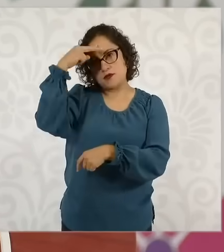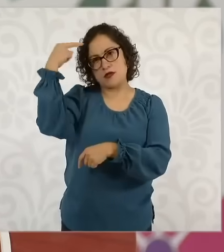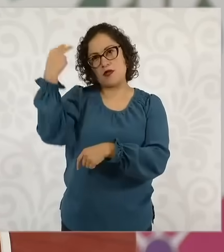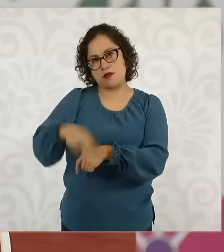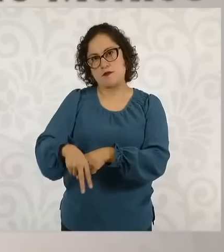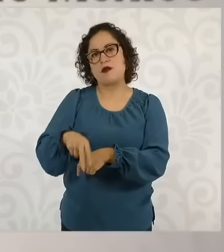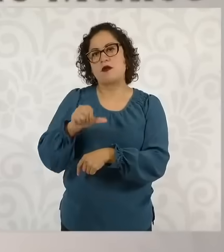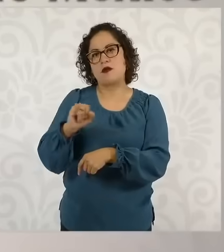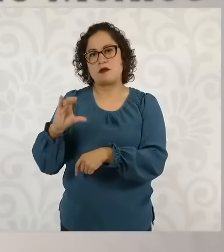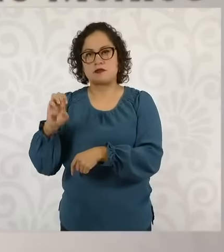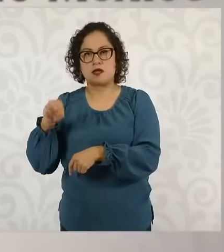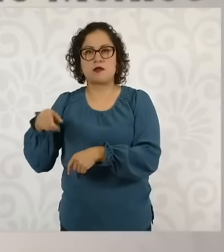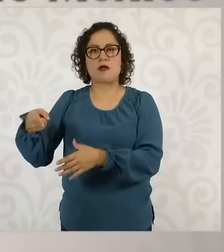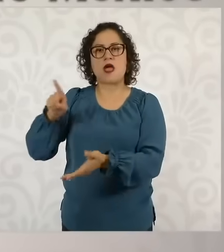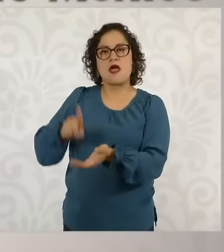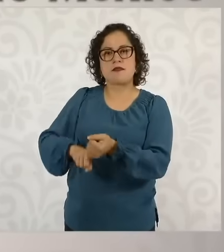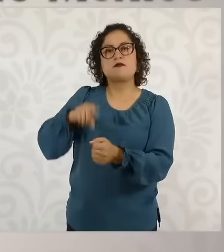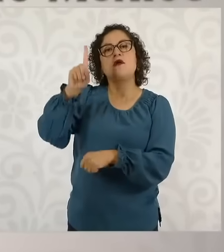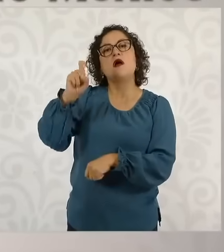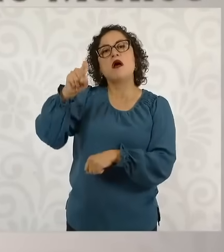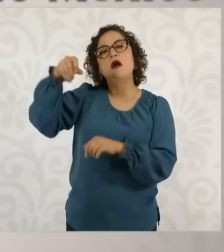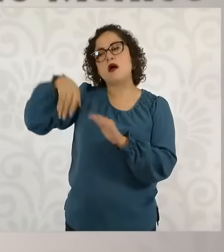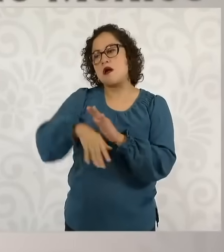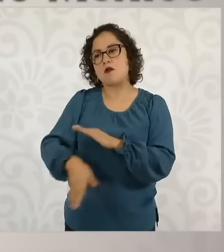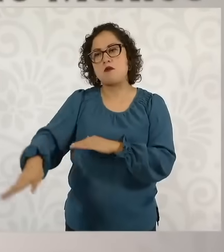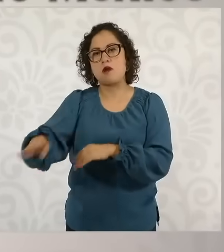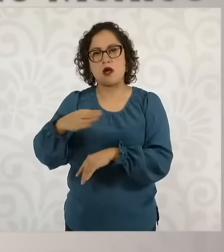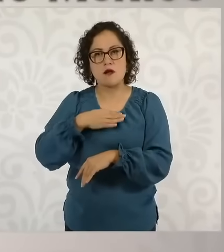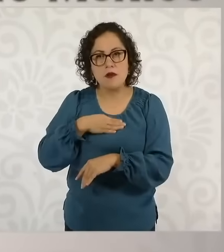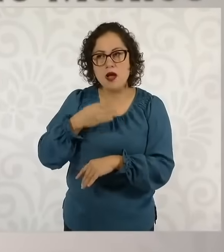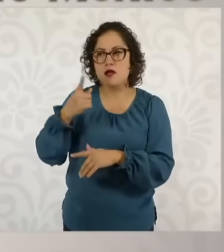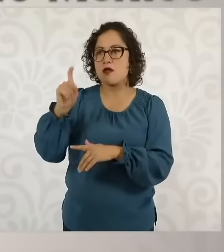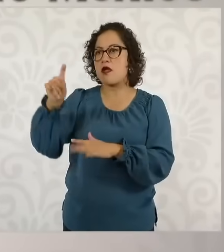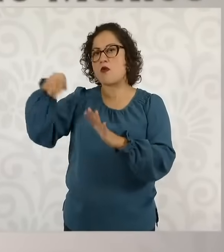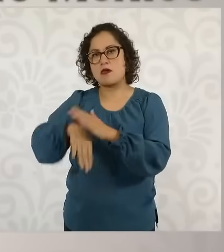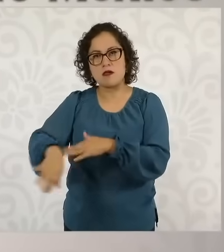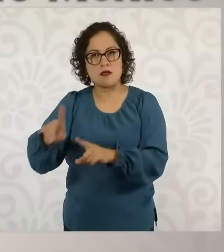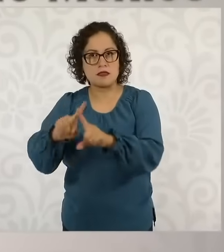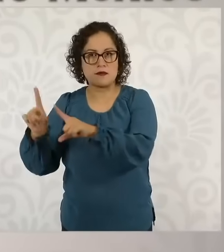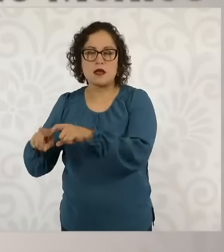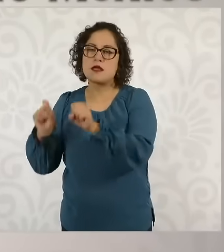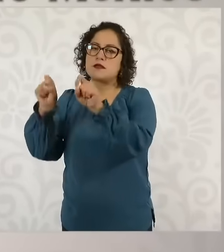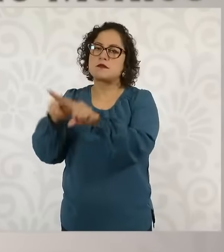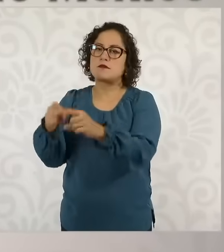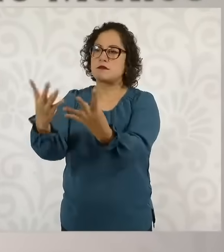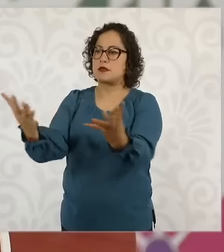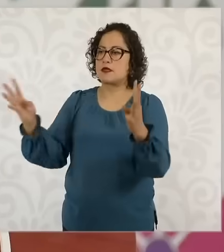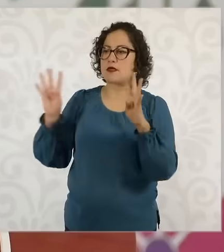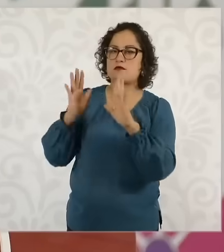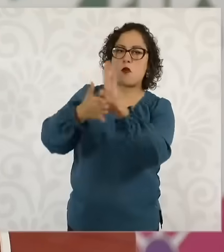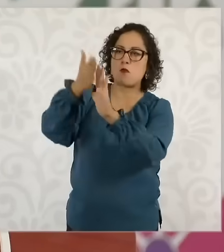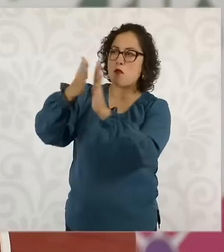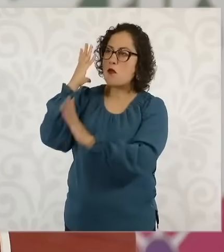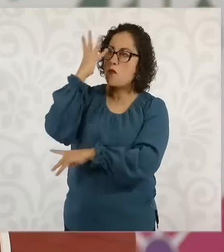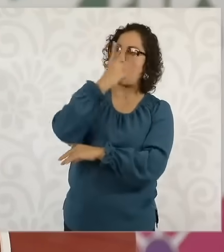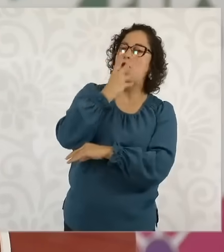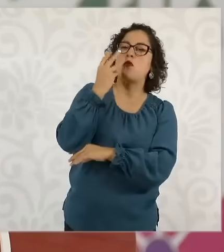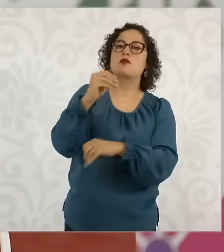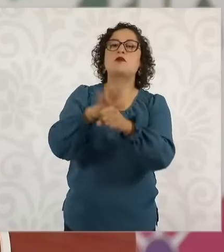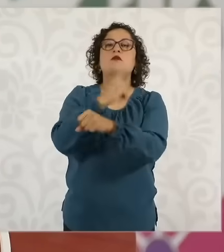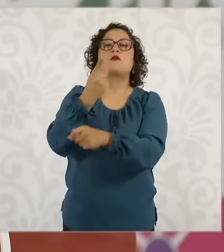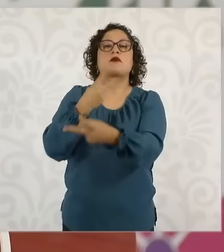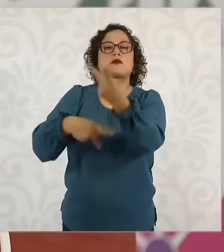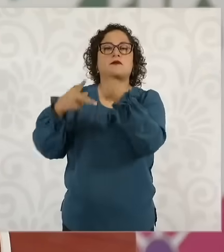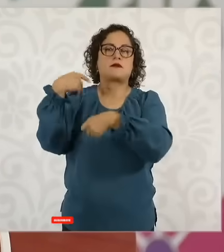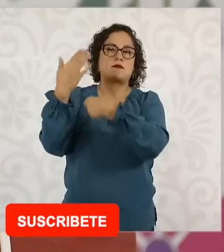en la red sanitaria y también en las fachadas eh para recibir el mundial del del próximo año. Okay.